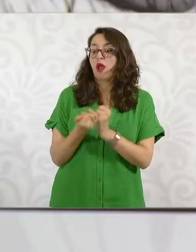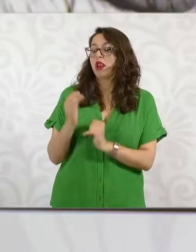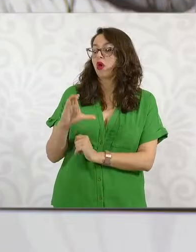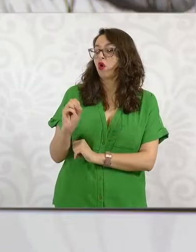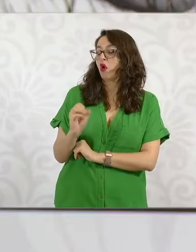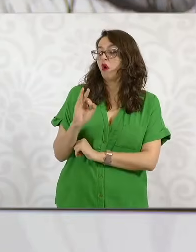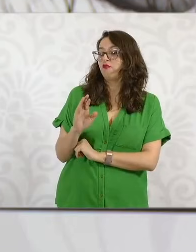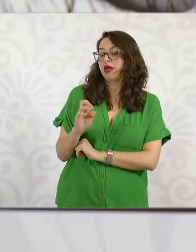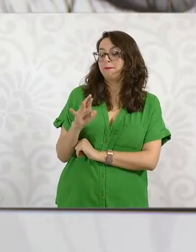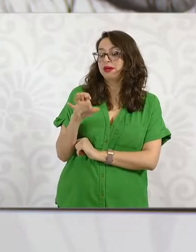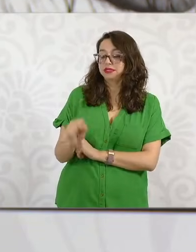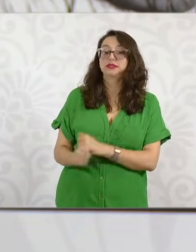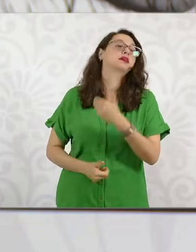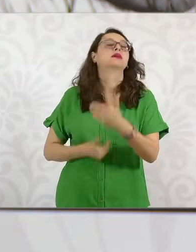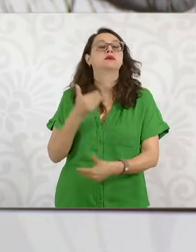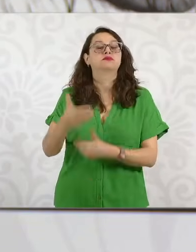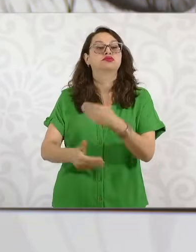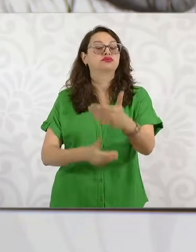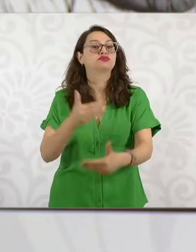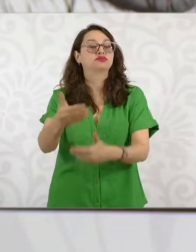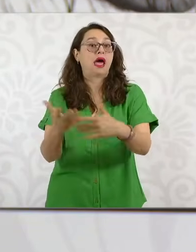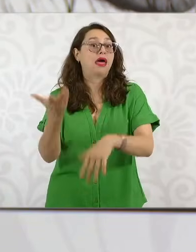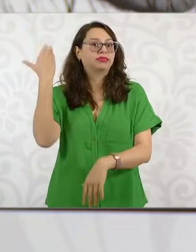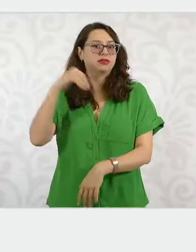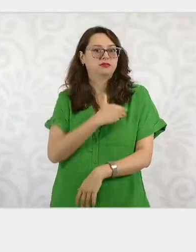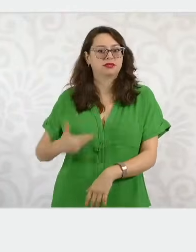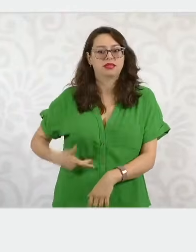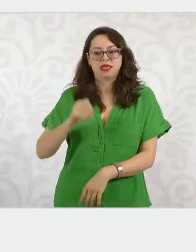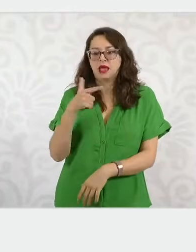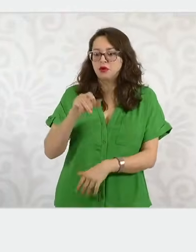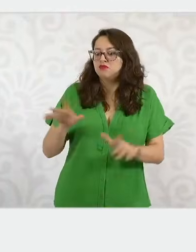mucho en el sexenio del presidente López Obrador y ahora lo que estamos avanzando